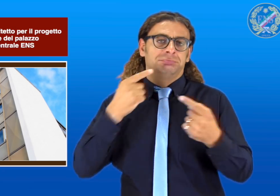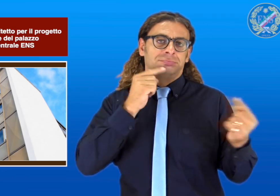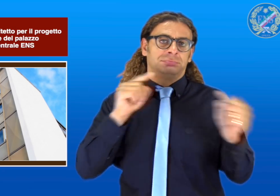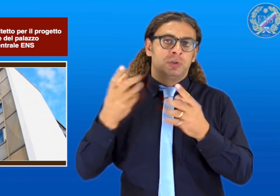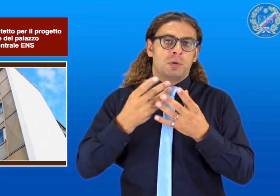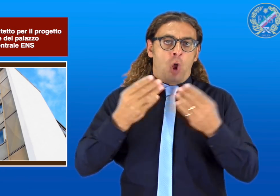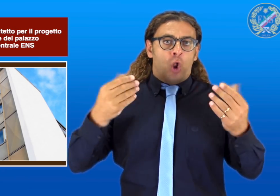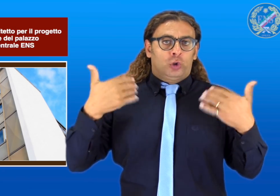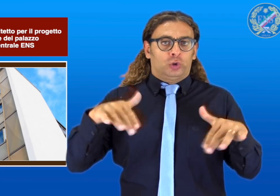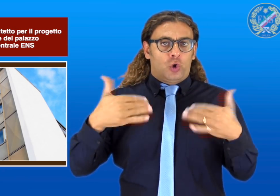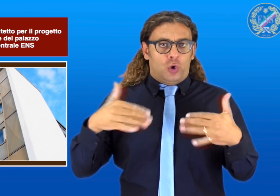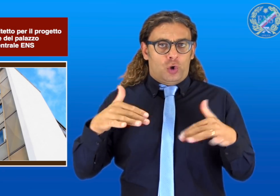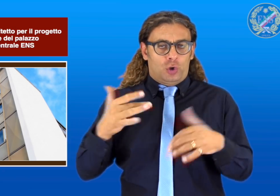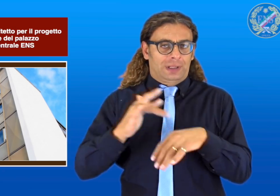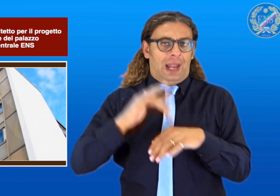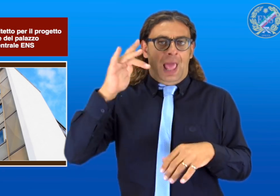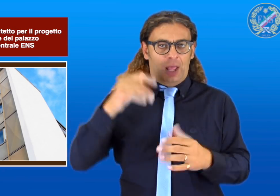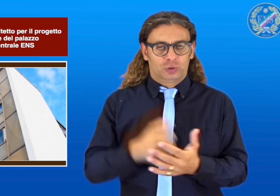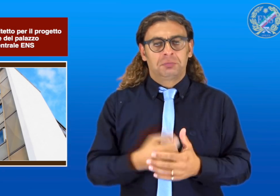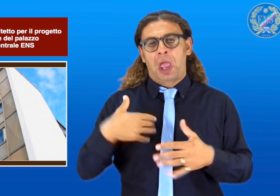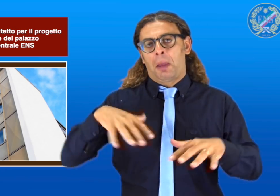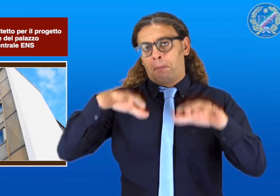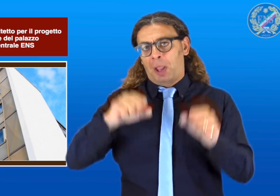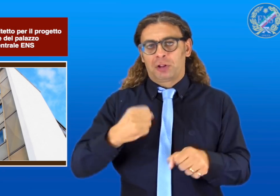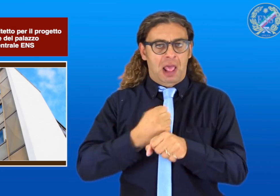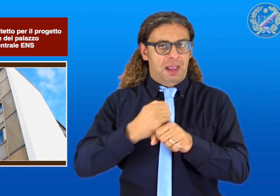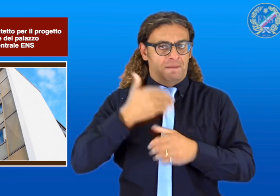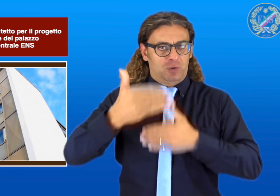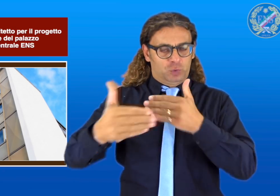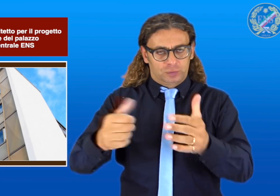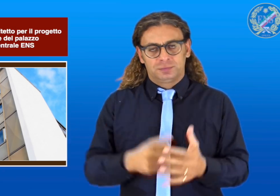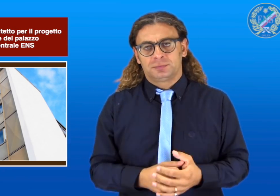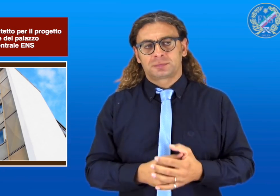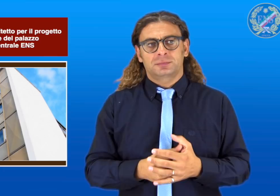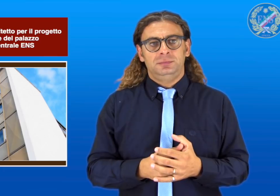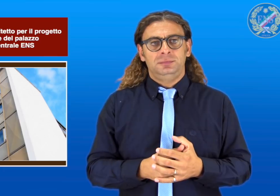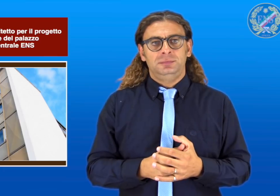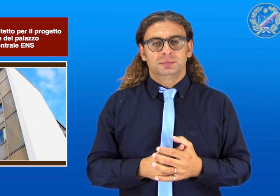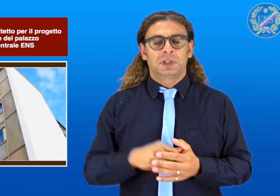affitto e varie, è un tema molto delicato e ci stiamo impegnando.